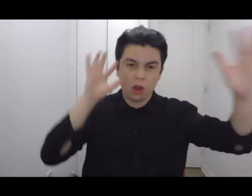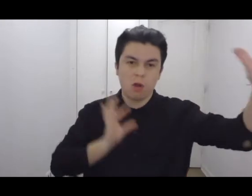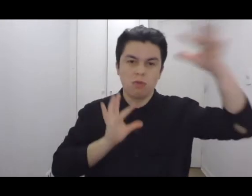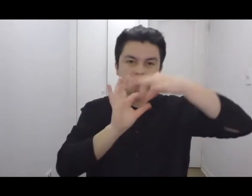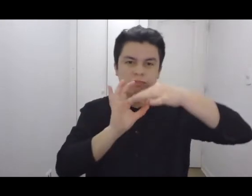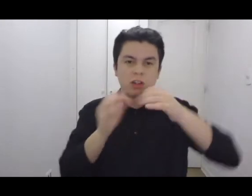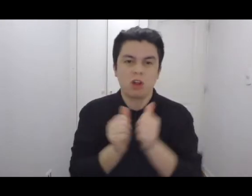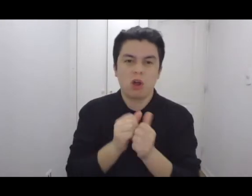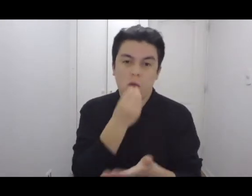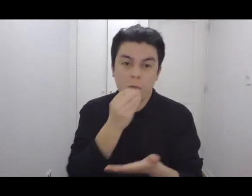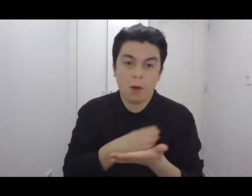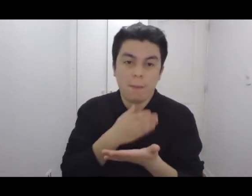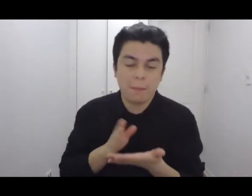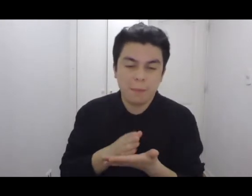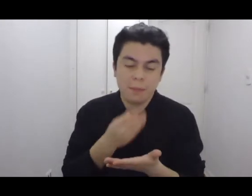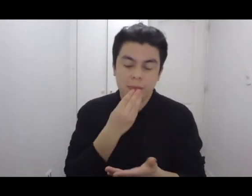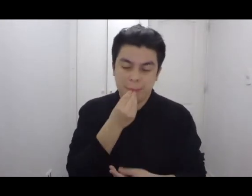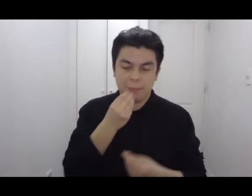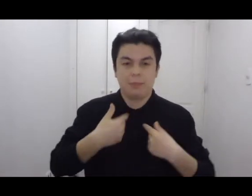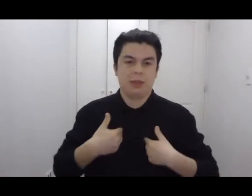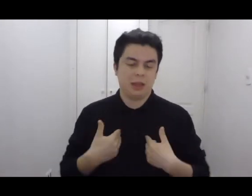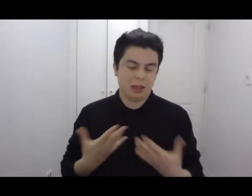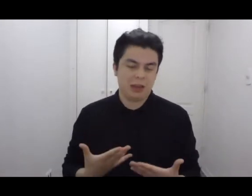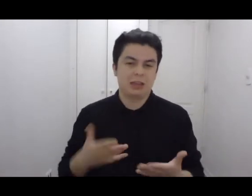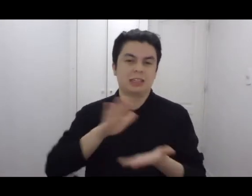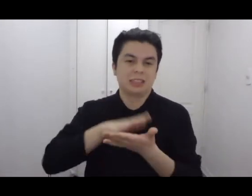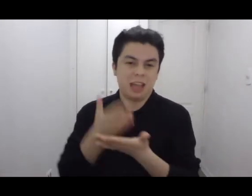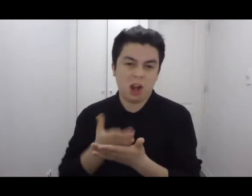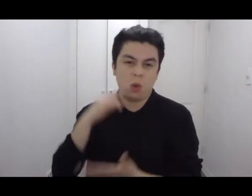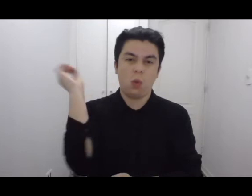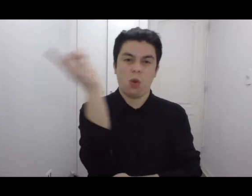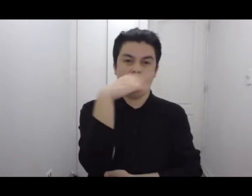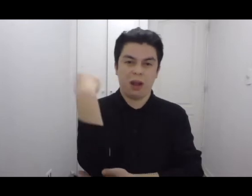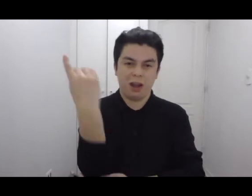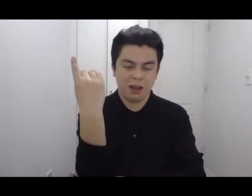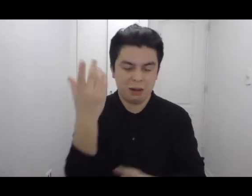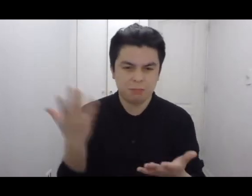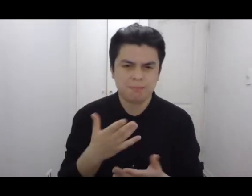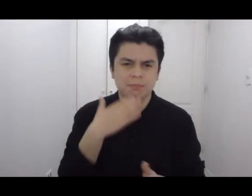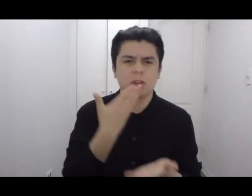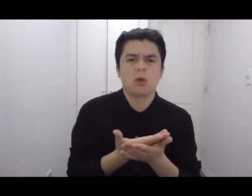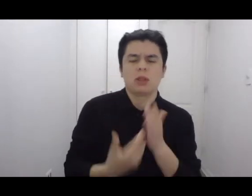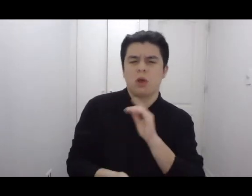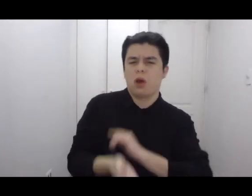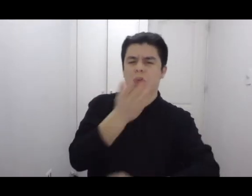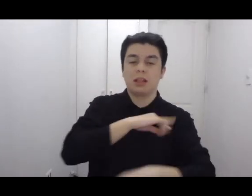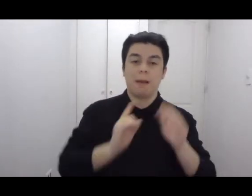afecta directamente en todo lo que alimentación y salud en general. Estuvimos hablando en